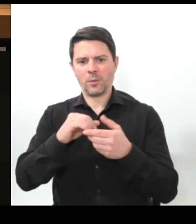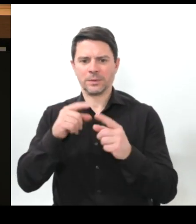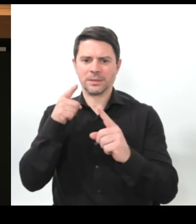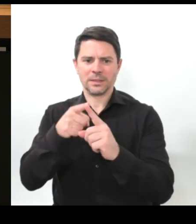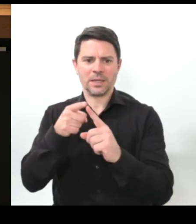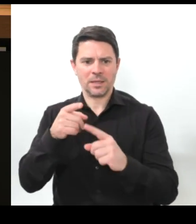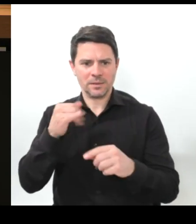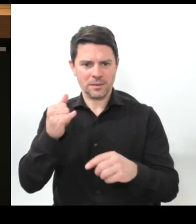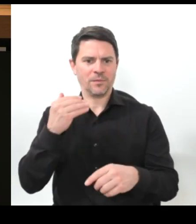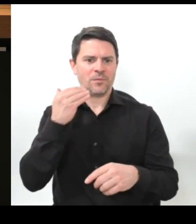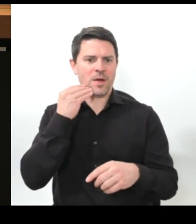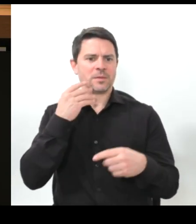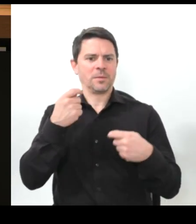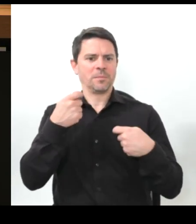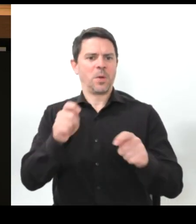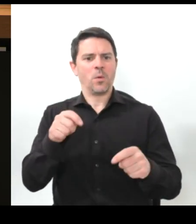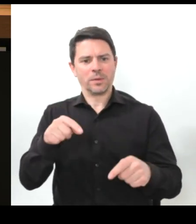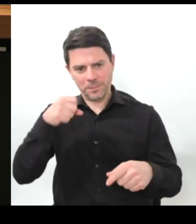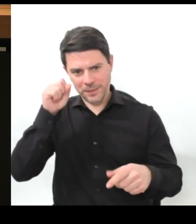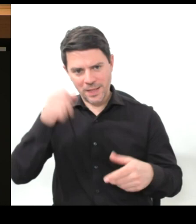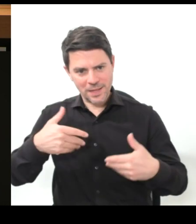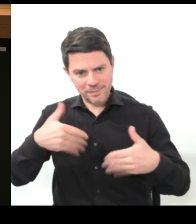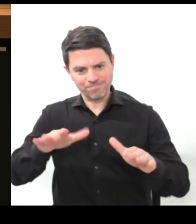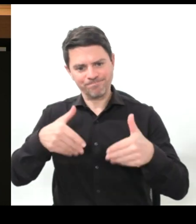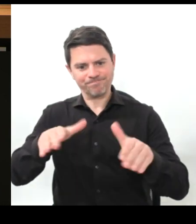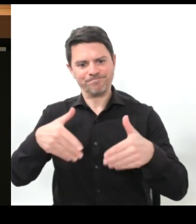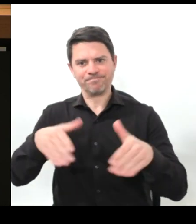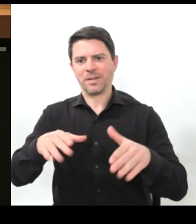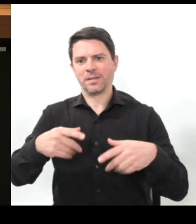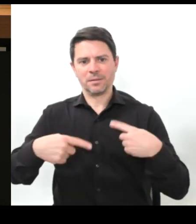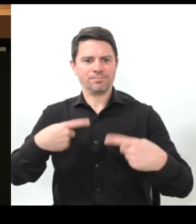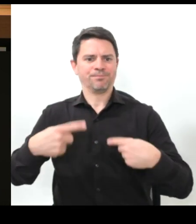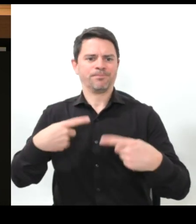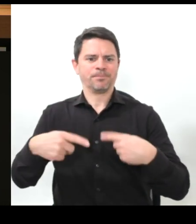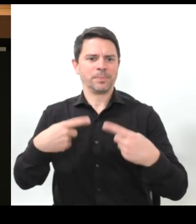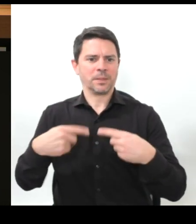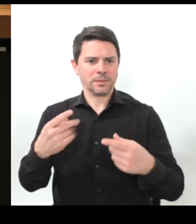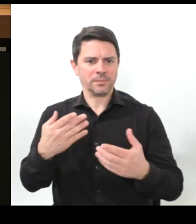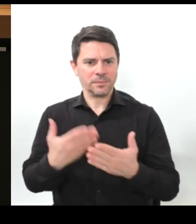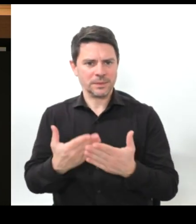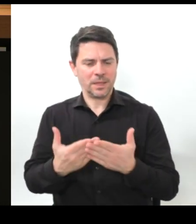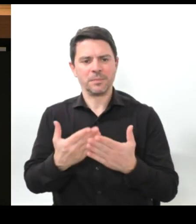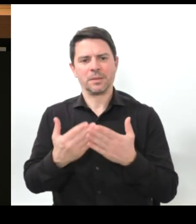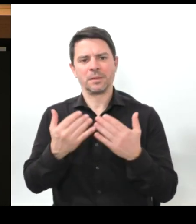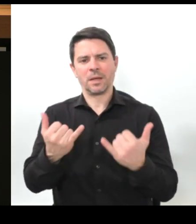ich krieg viele Anfragen von Bürgerinnen und Bürgern, die für ihre Kinder kleine Wohnungen suchen, wer die langen